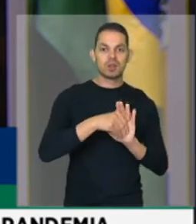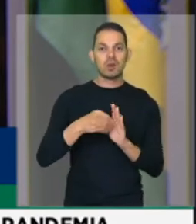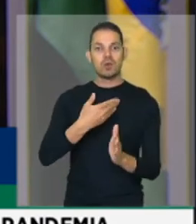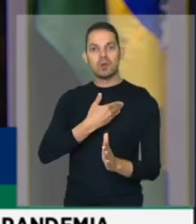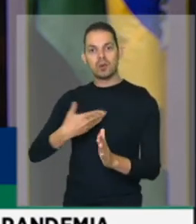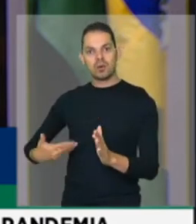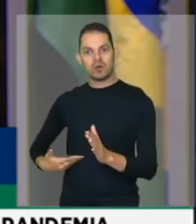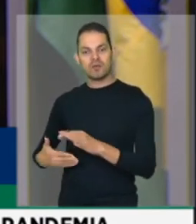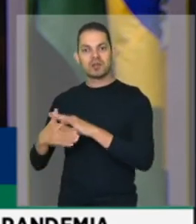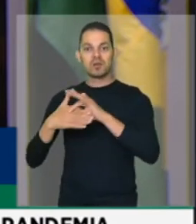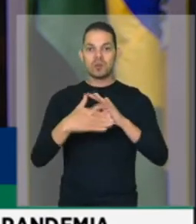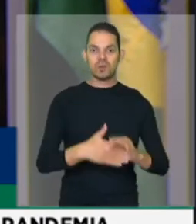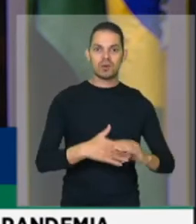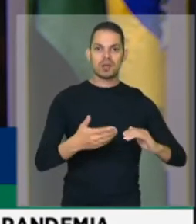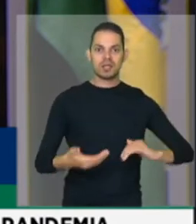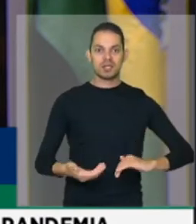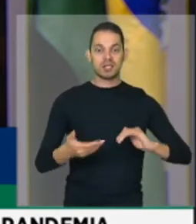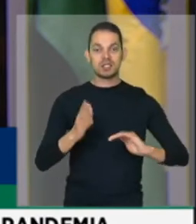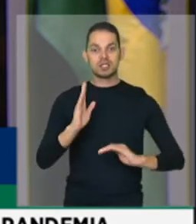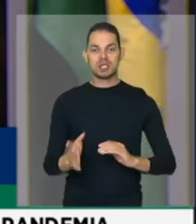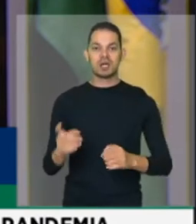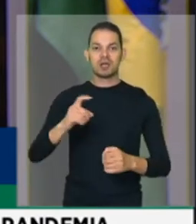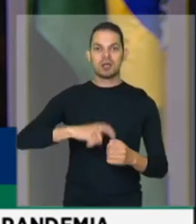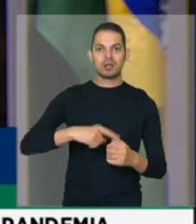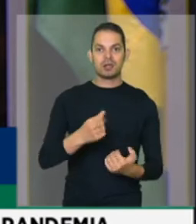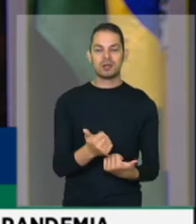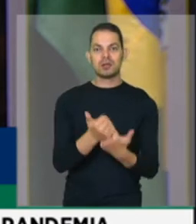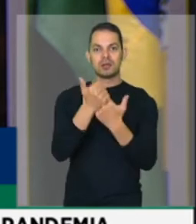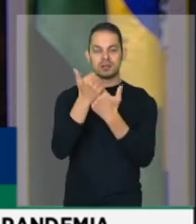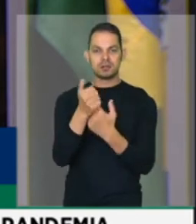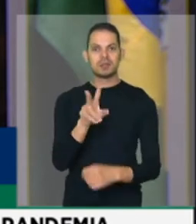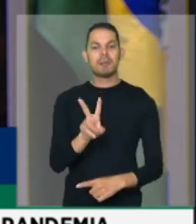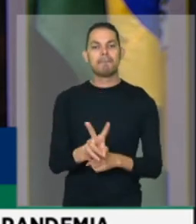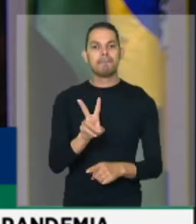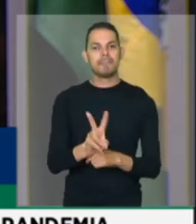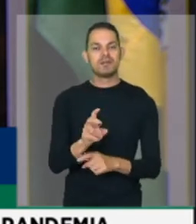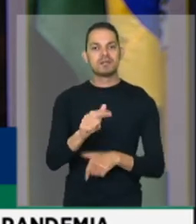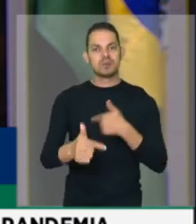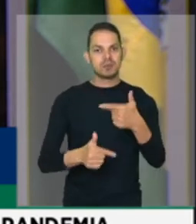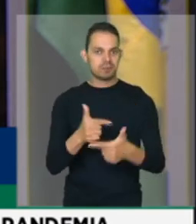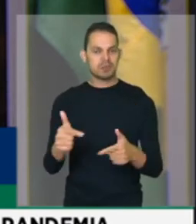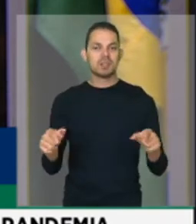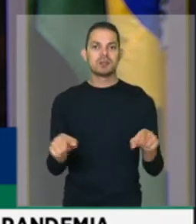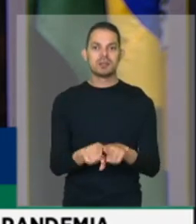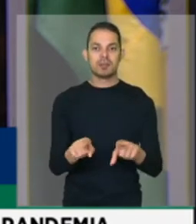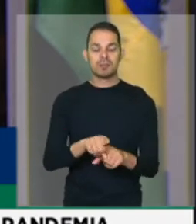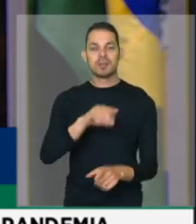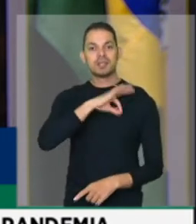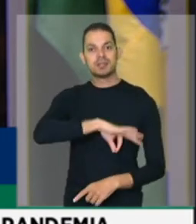ENVIOU AO CONGRESSO COM A RETOMADA DO BENEFÍCIO EMERGENCIAL DE PRESERVAÇÃO DO EMPREGO E DA RENDA E SOMENTE POR ISSO ELE FOI